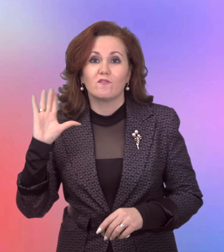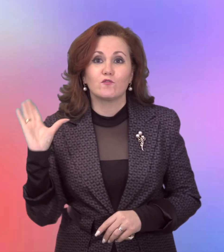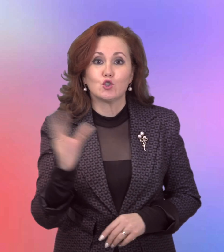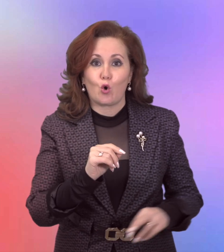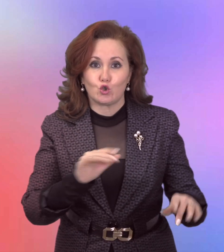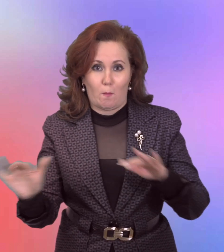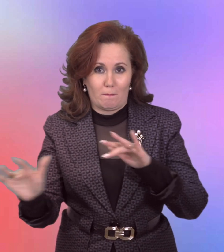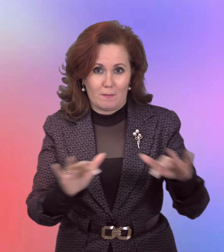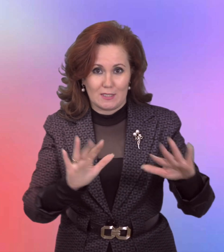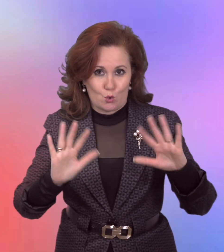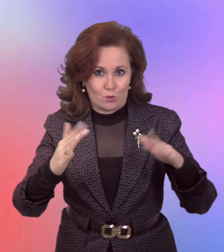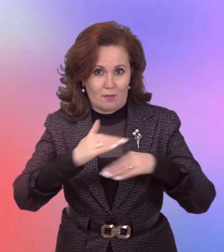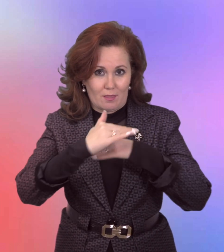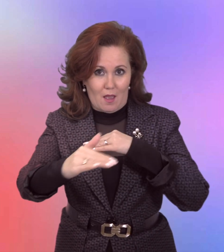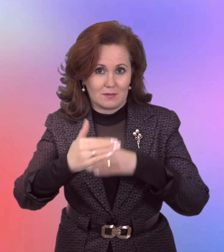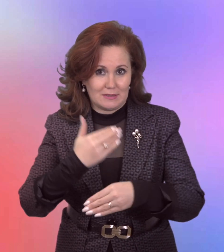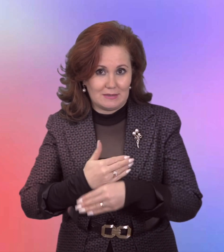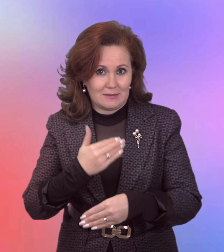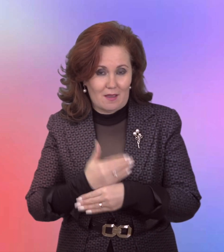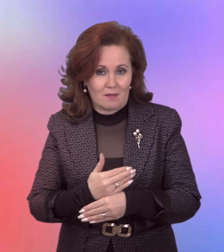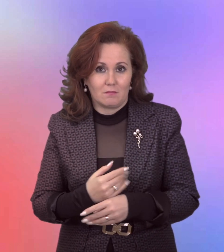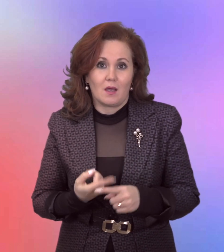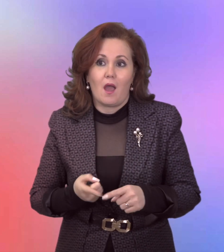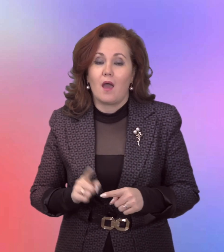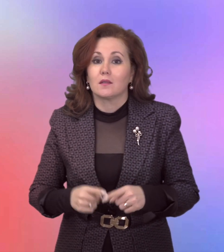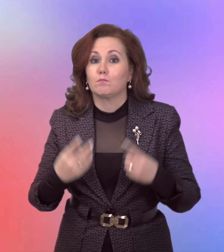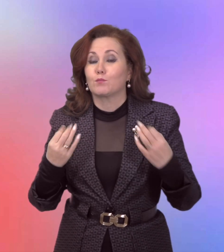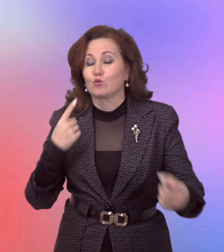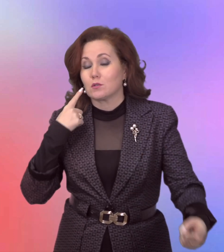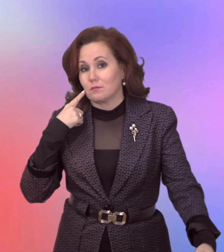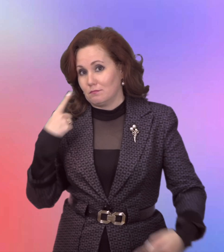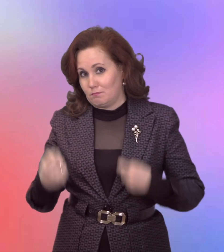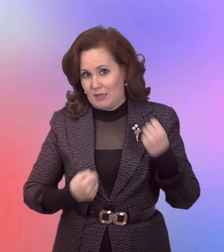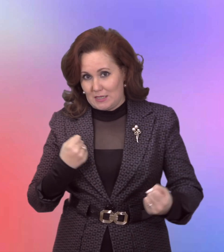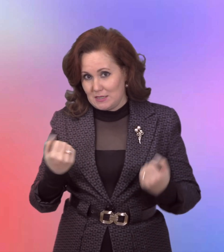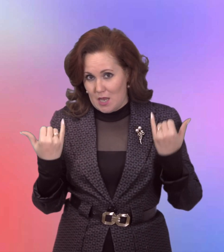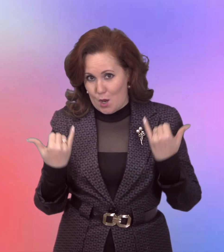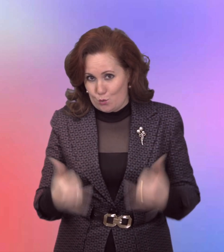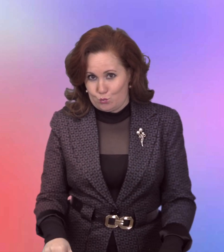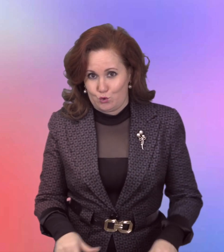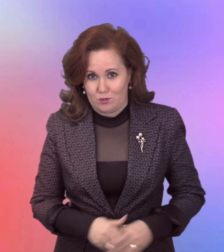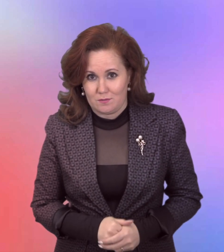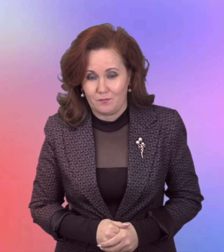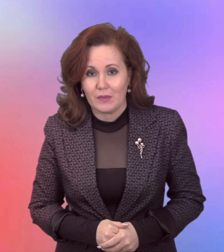что происходит на сцене. Это потрясающе!